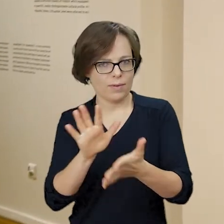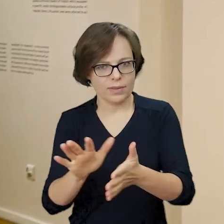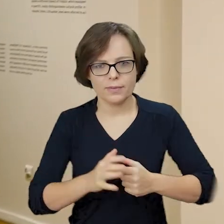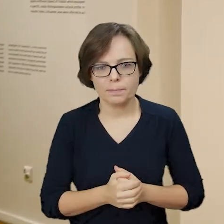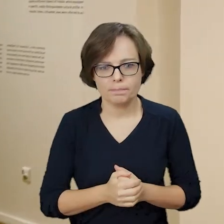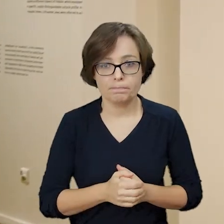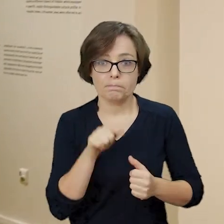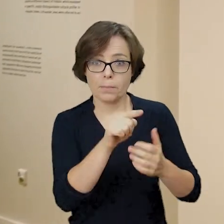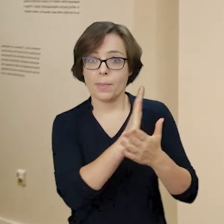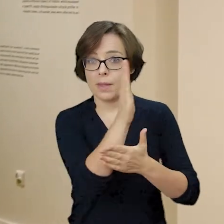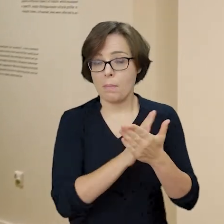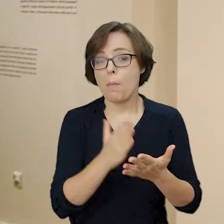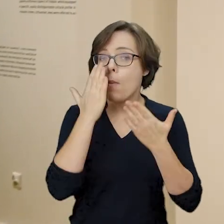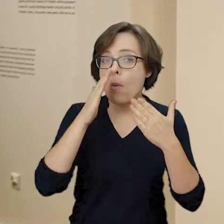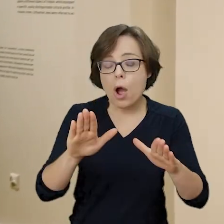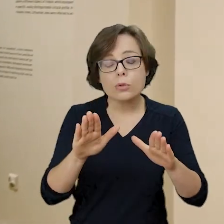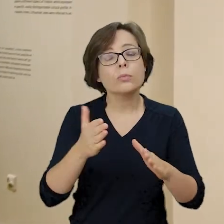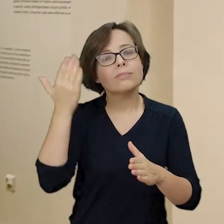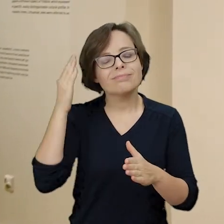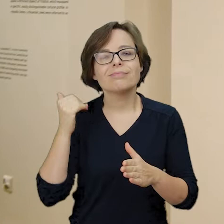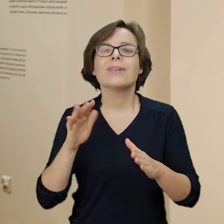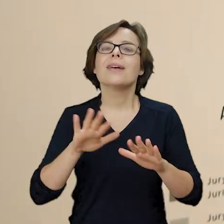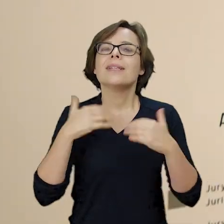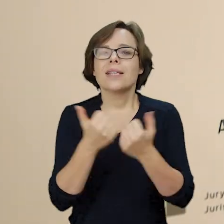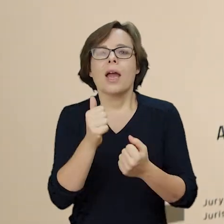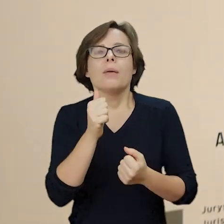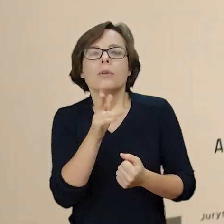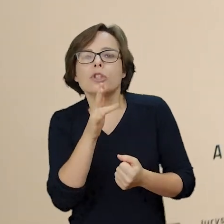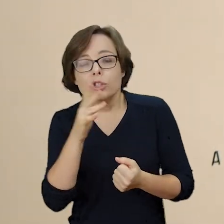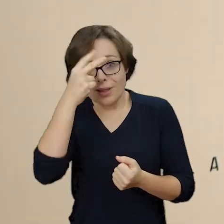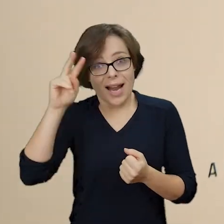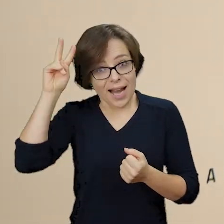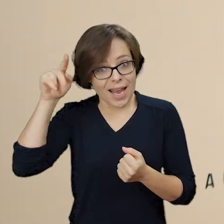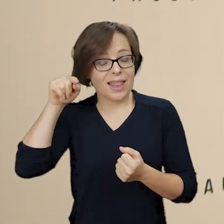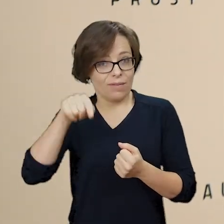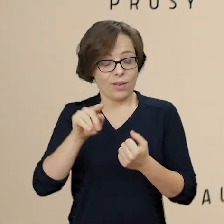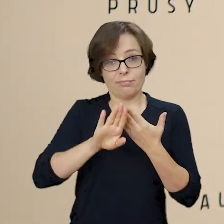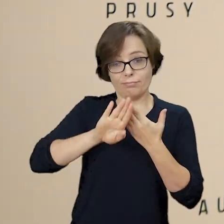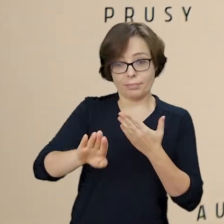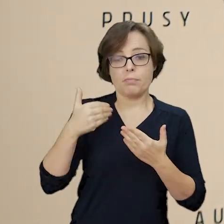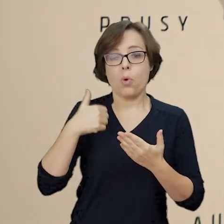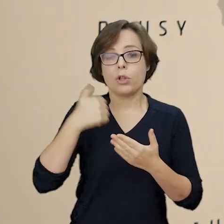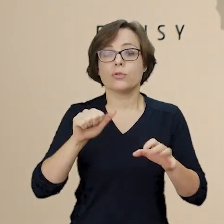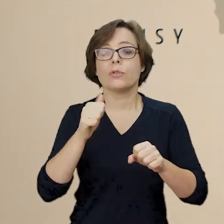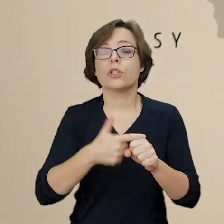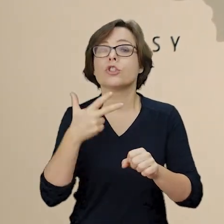Na mapie pokazujemy jurysdykcję Sejmu Żydów Litwy, który uniezależnił się i wyodrębnił w 1623 roku.